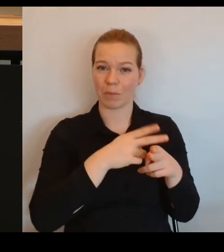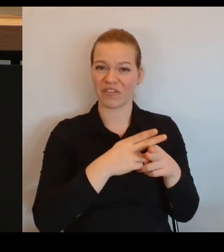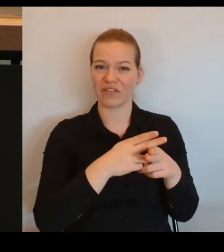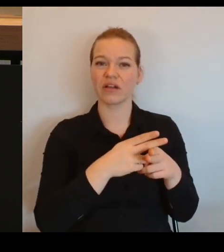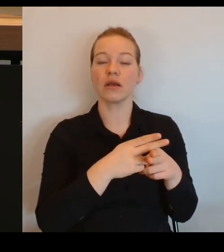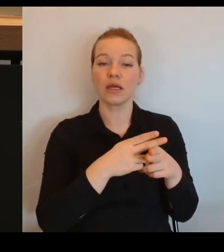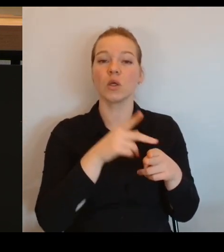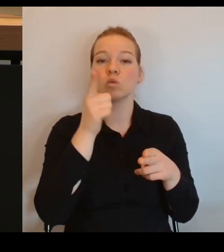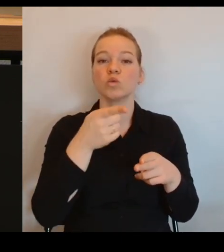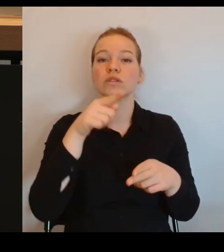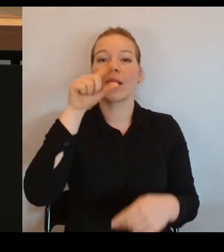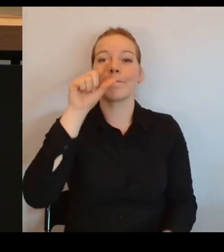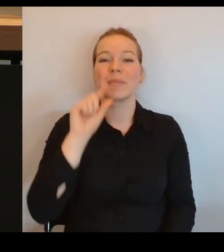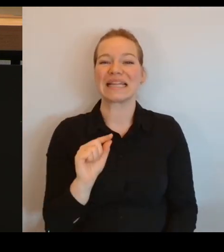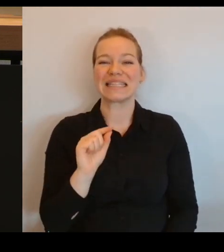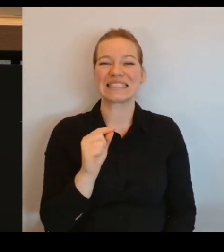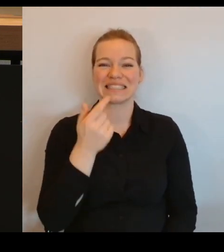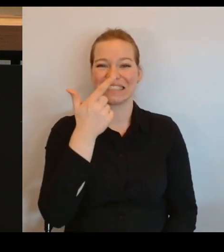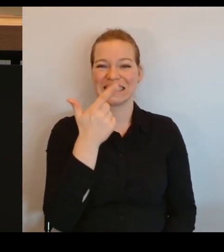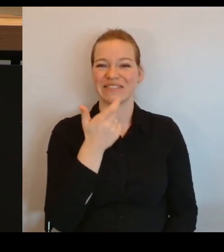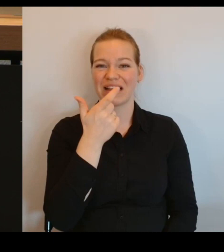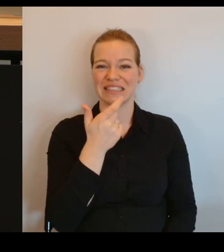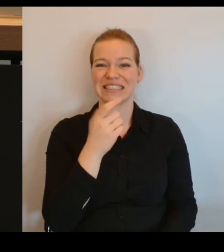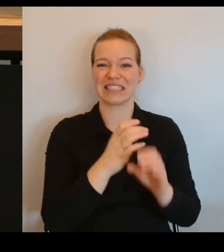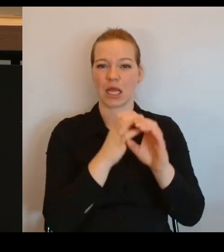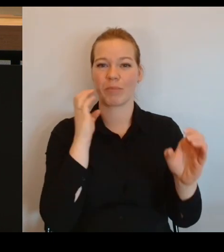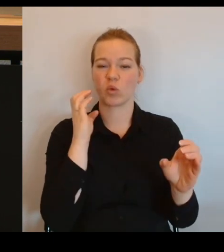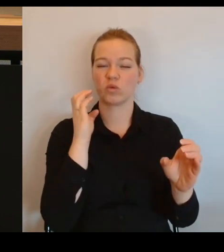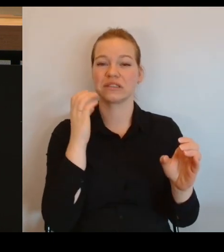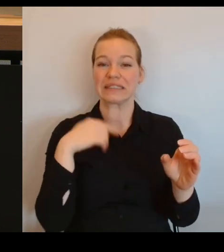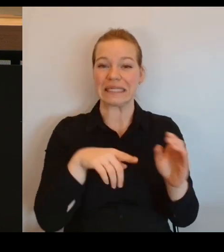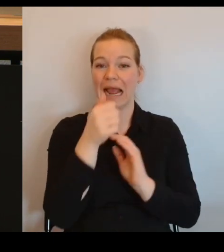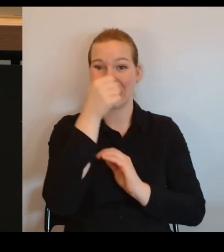Und deshalb haben wir hierzu als Koalition zwei Anträge zum